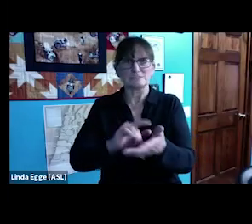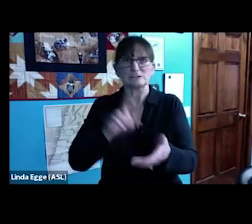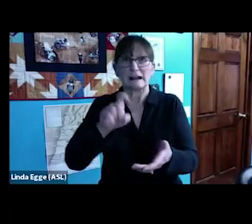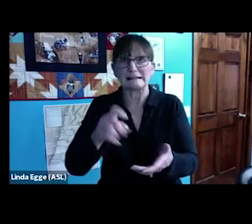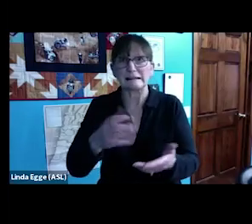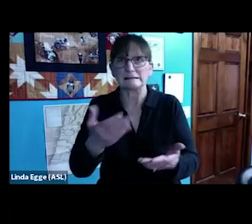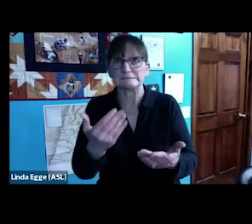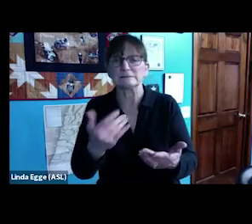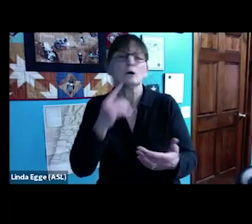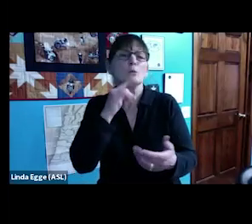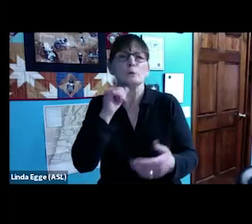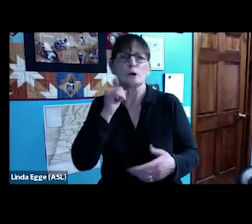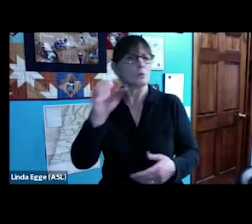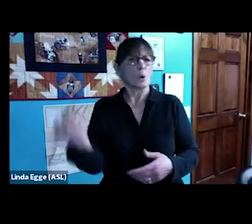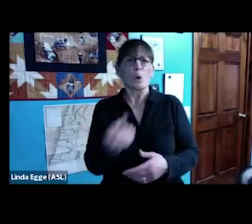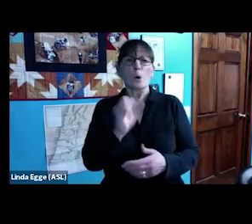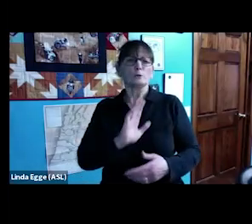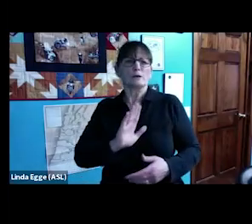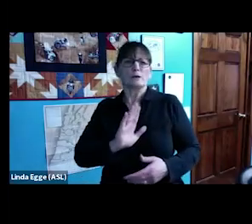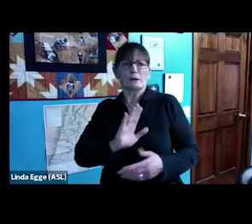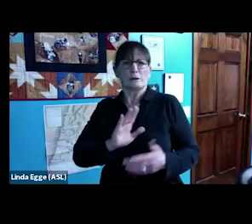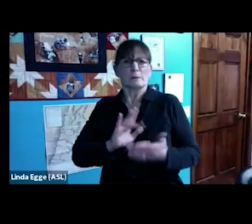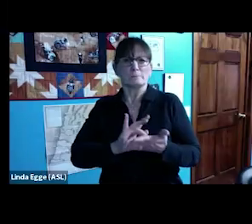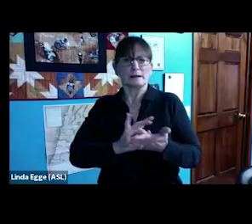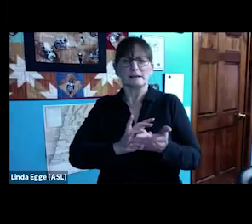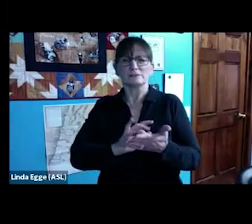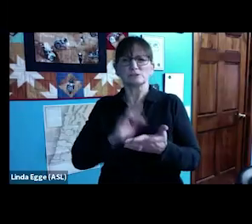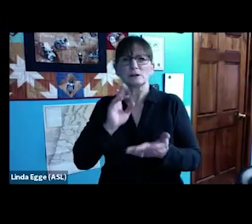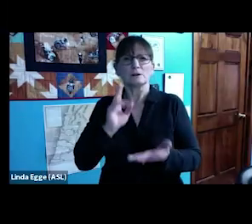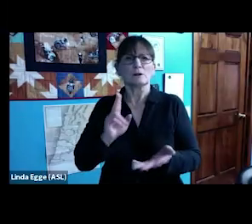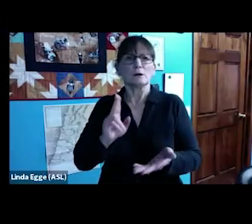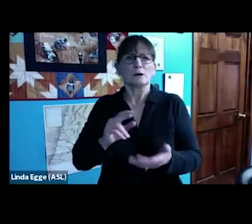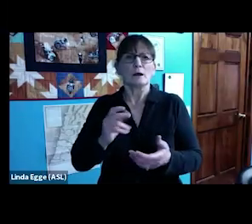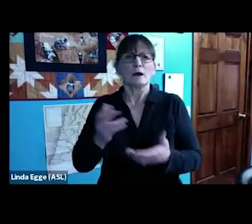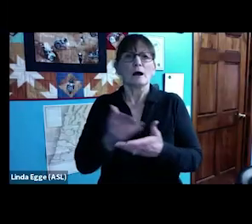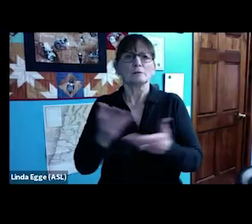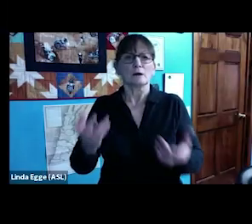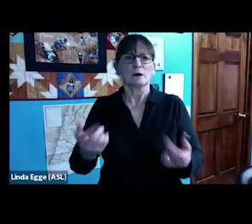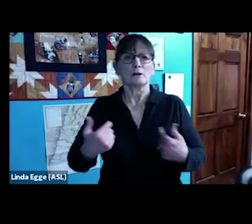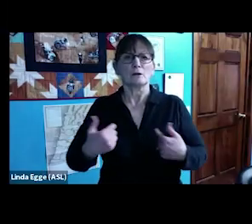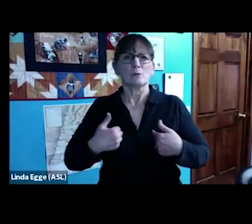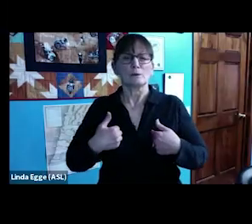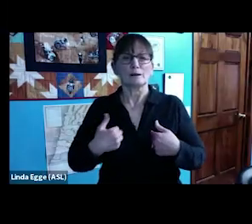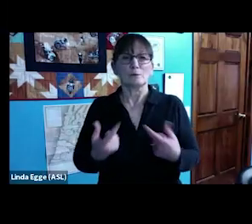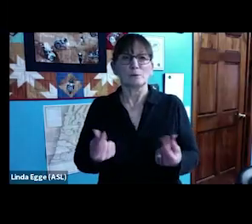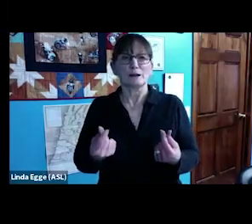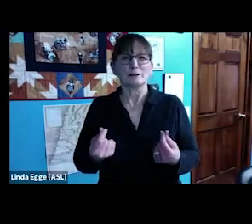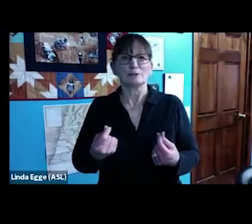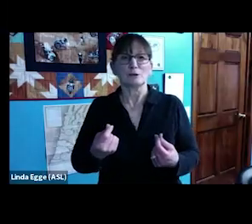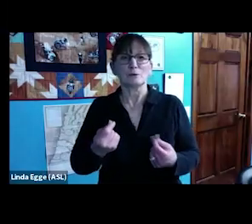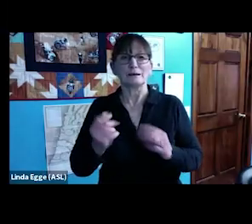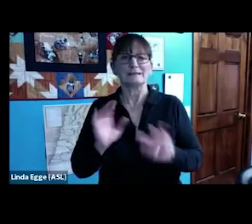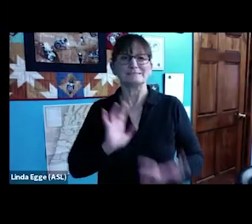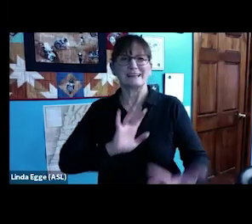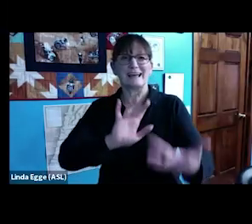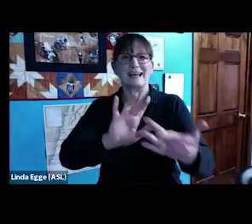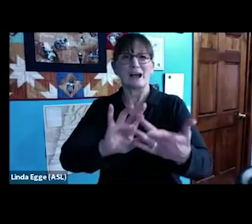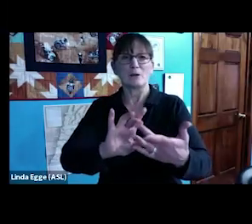para la reclamación de ese cliente. Y luego, simplemente sigo con la seguridad alrededor de una semana después o así